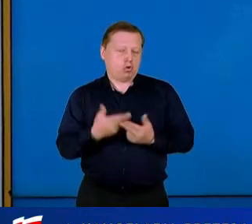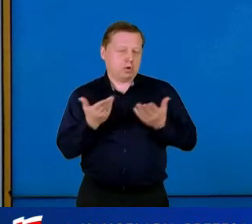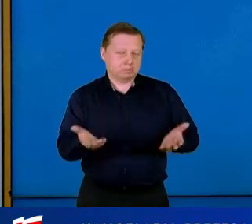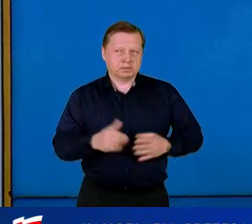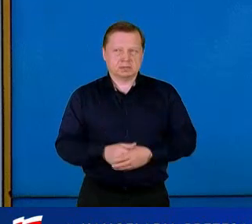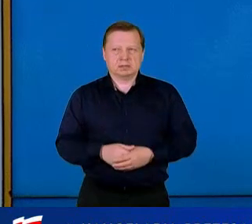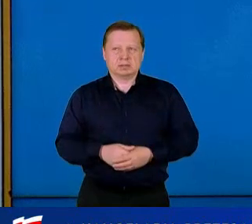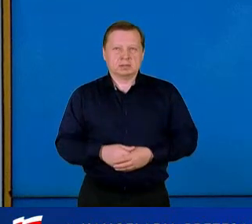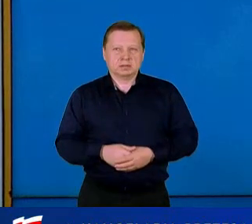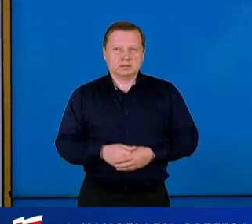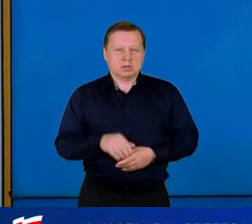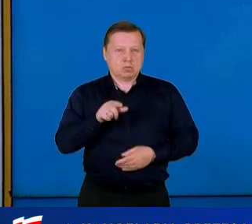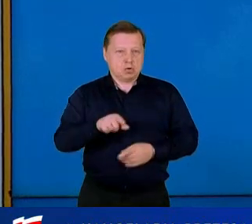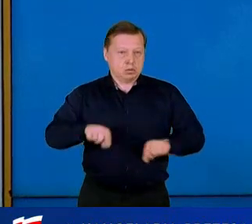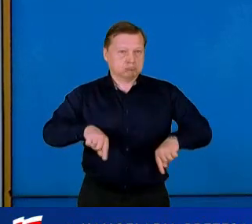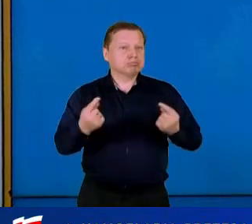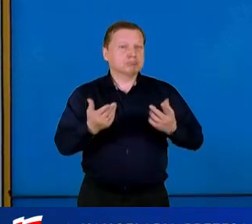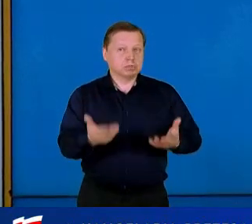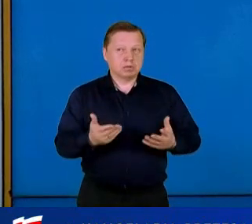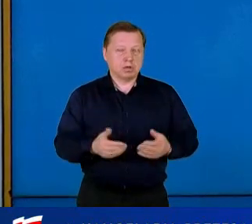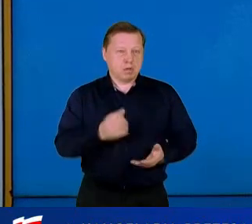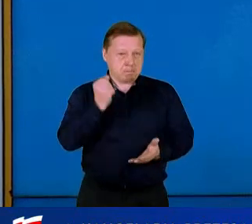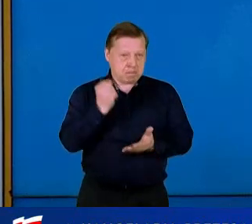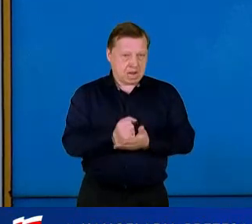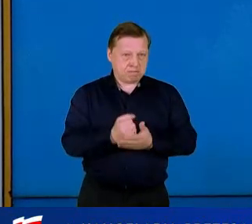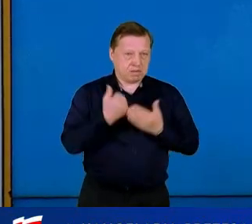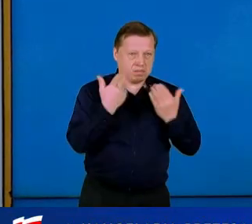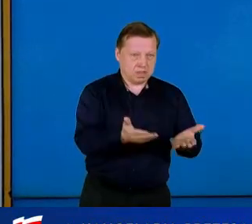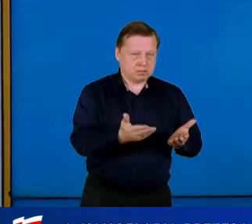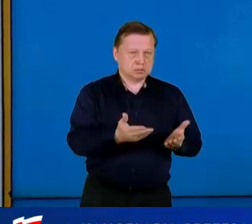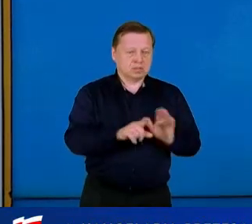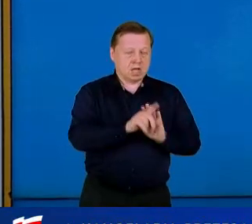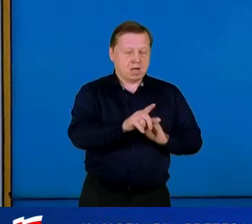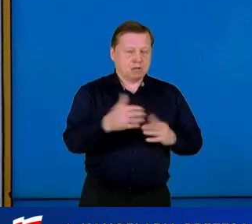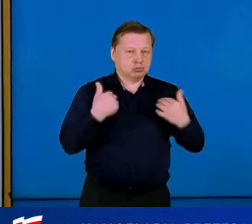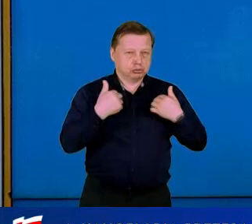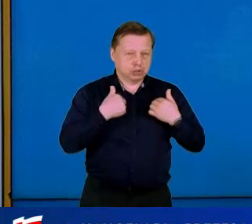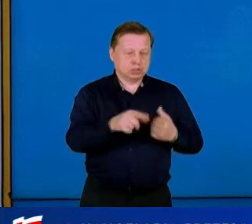Czy jest to spór o danie prawa do życia dzieciom z zespołem Downa?